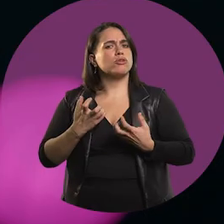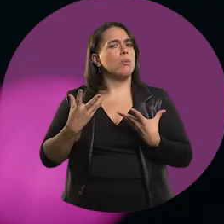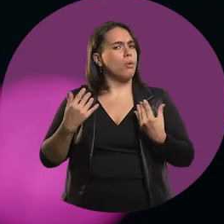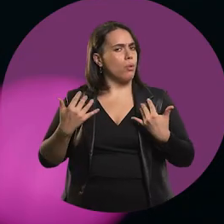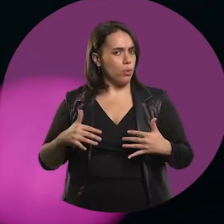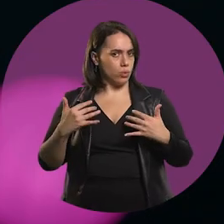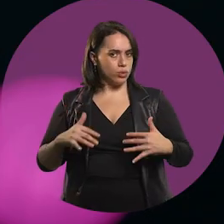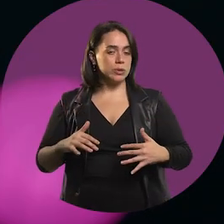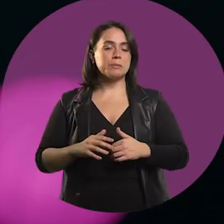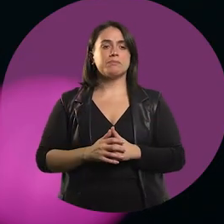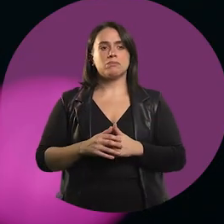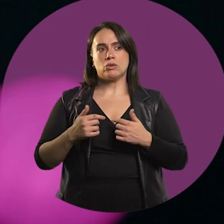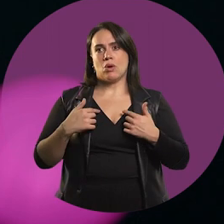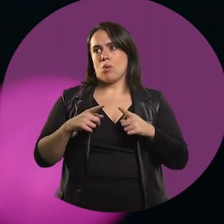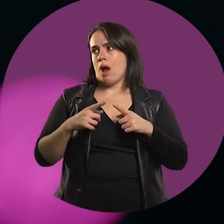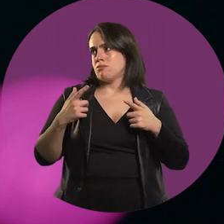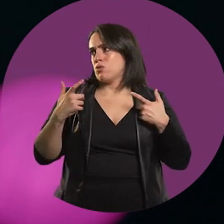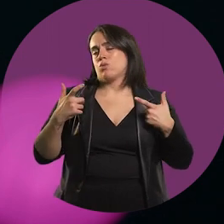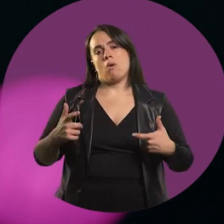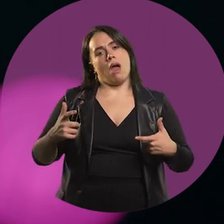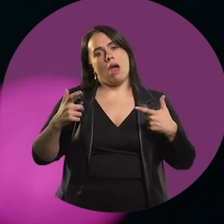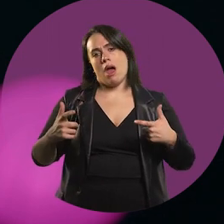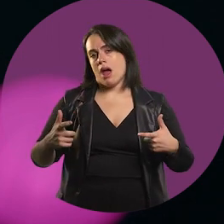Y, lo cierto es que fui muy afortunada porque